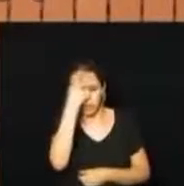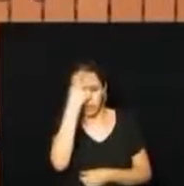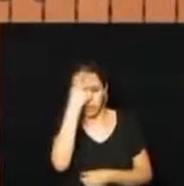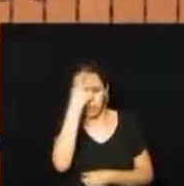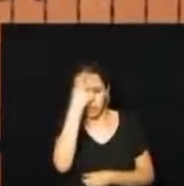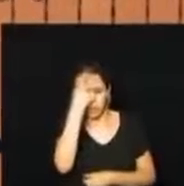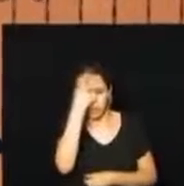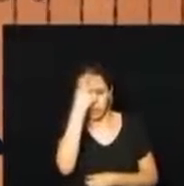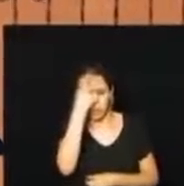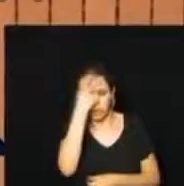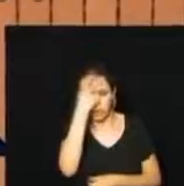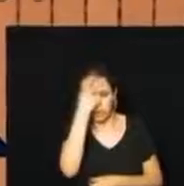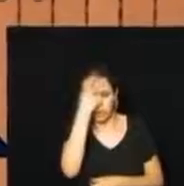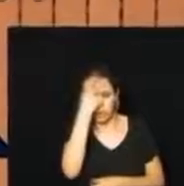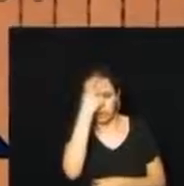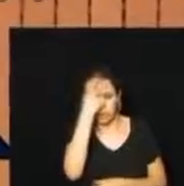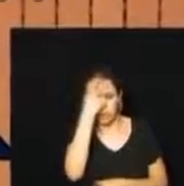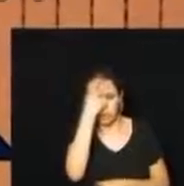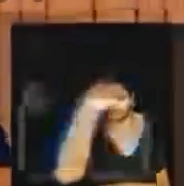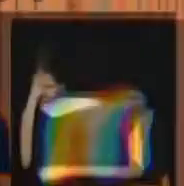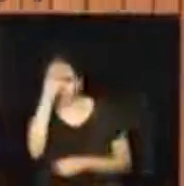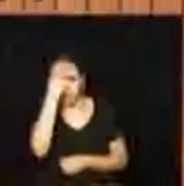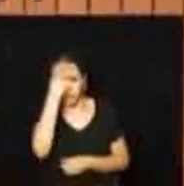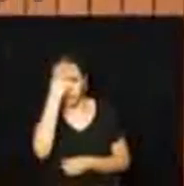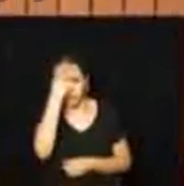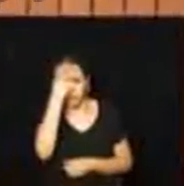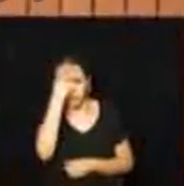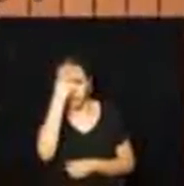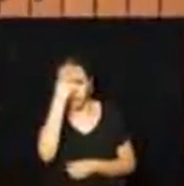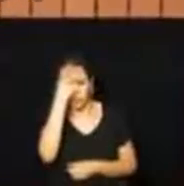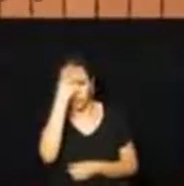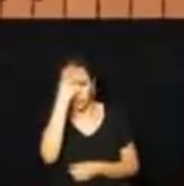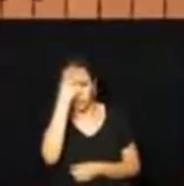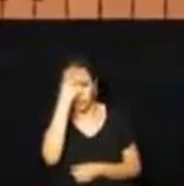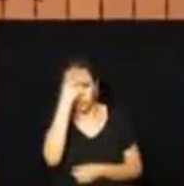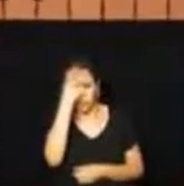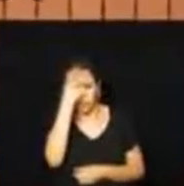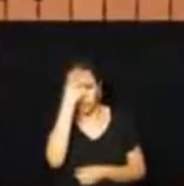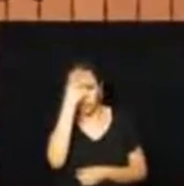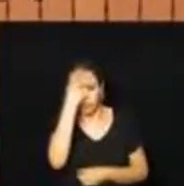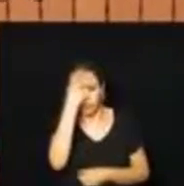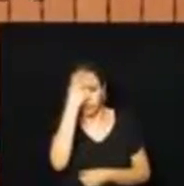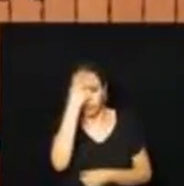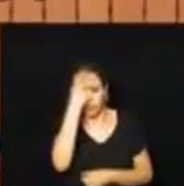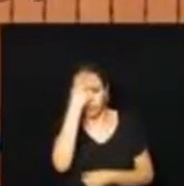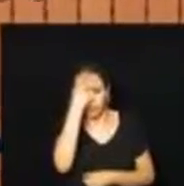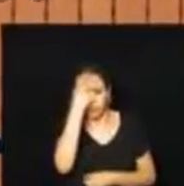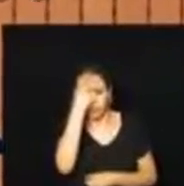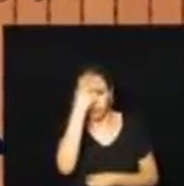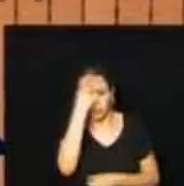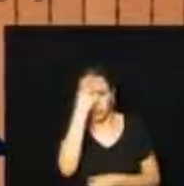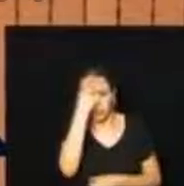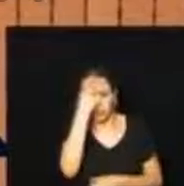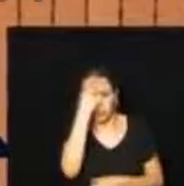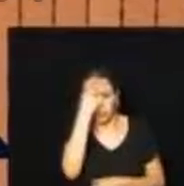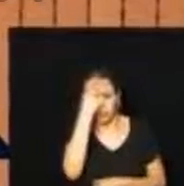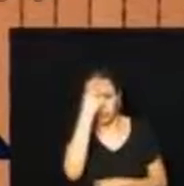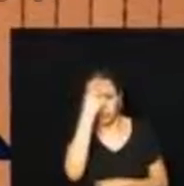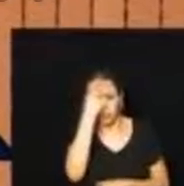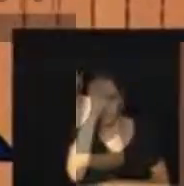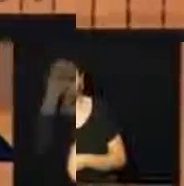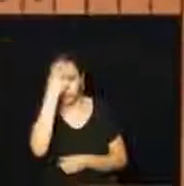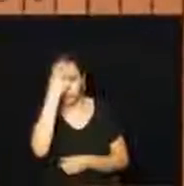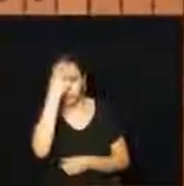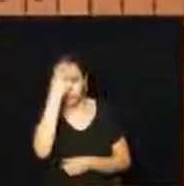"Na hora que eu recebi o vídeo, dá para ouvir nitidamente gritando 'preta lixo'. Não